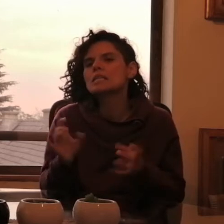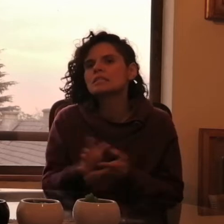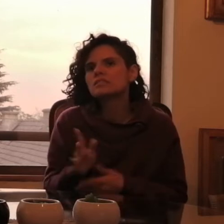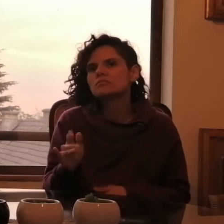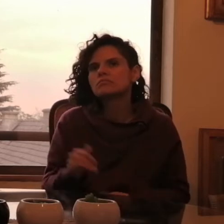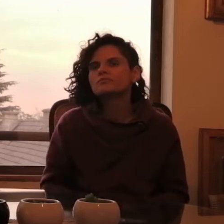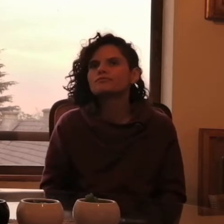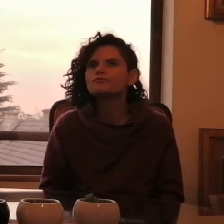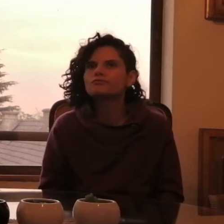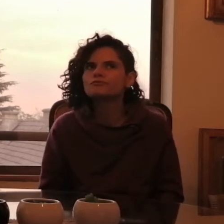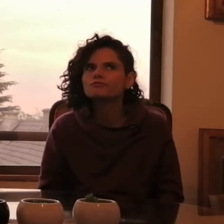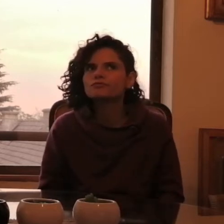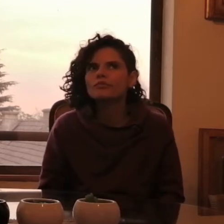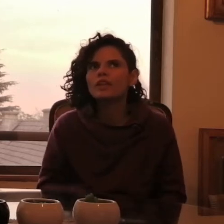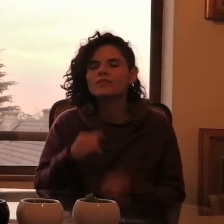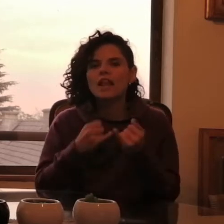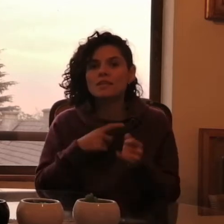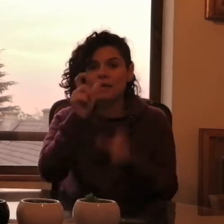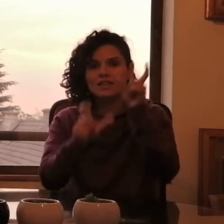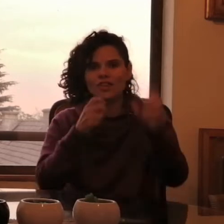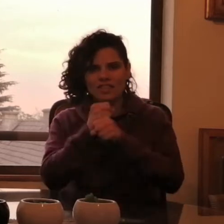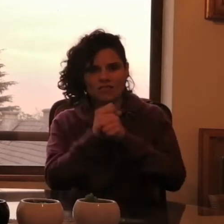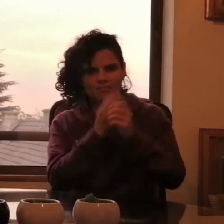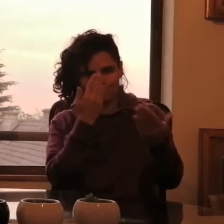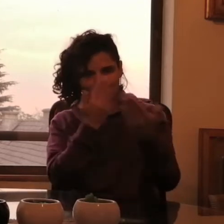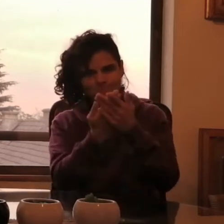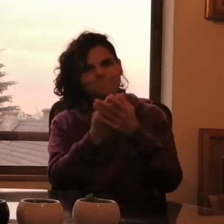al final no los que trabajaron directamente conmigo pero en general los que estaban